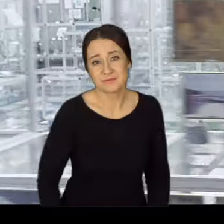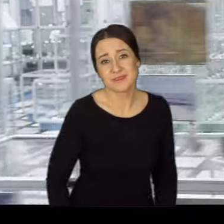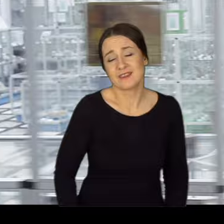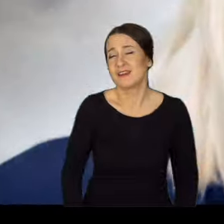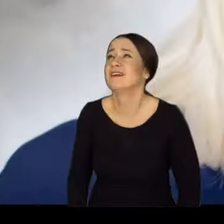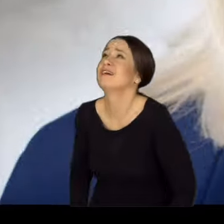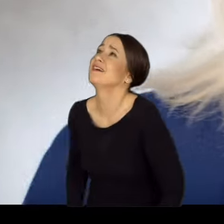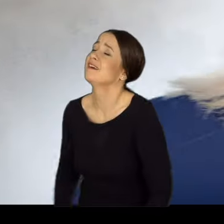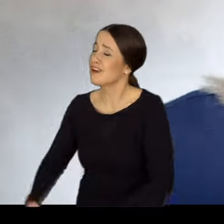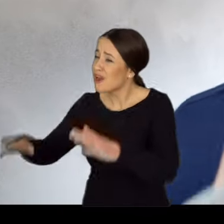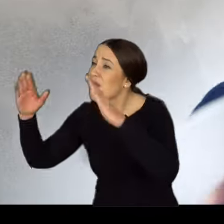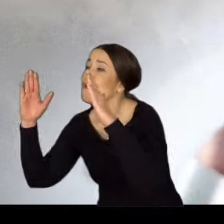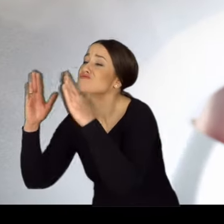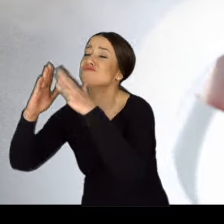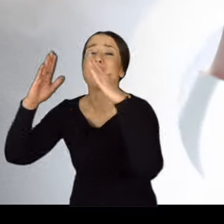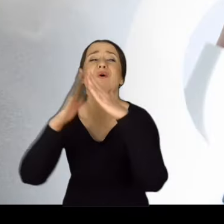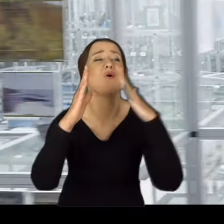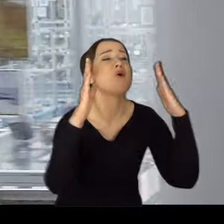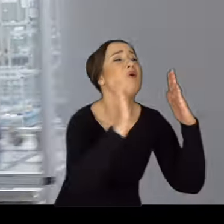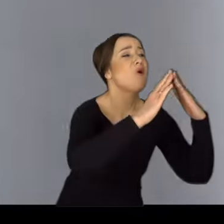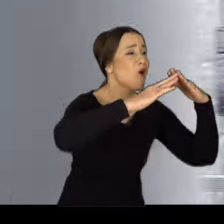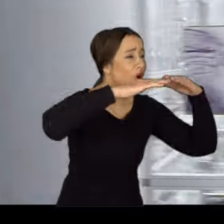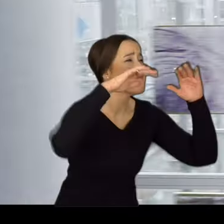A jeśli zerwie dach